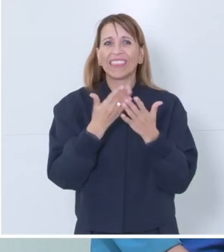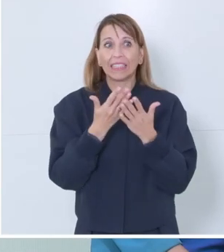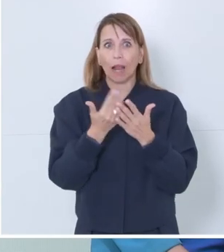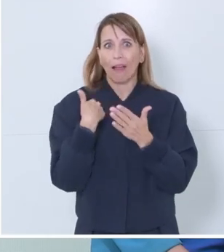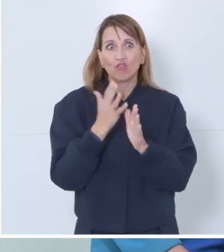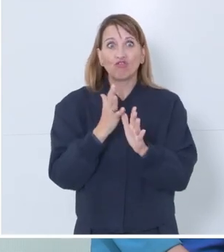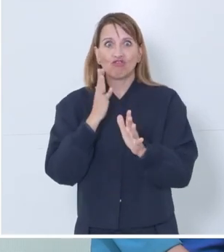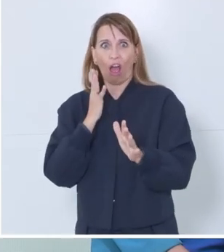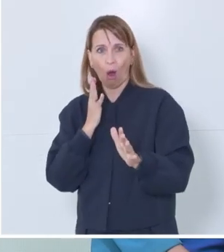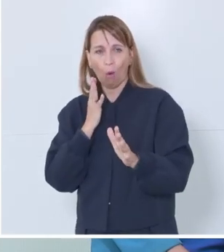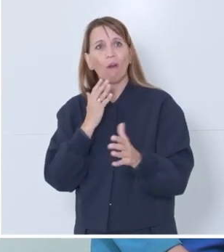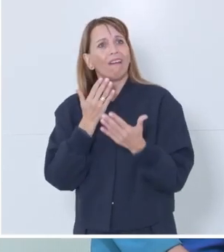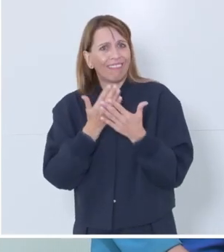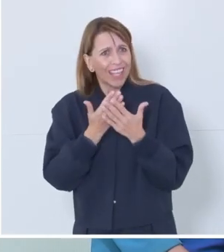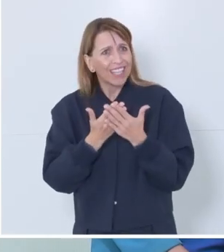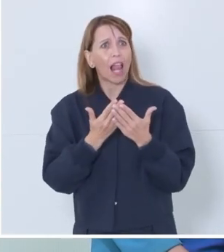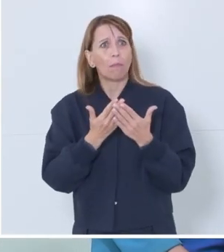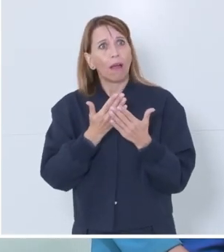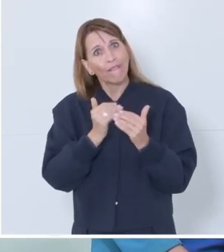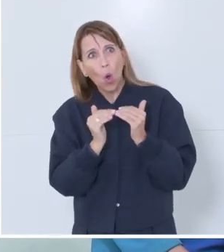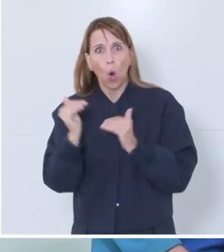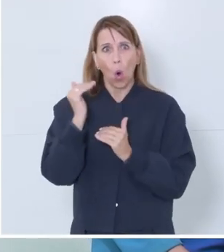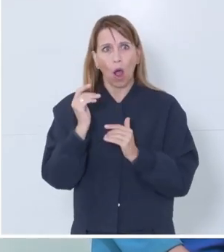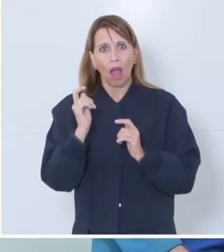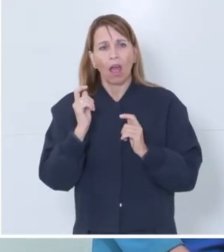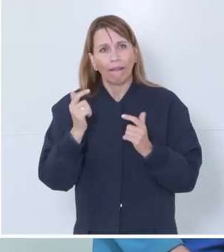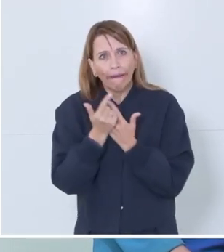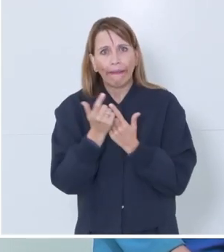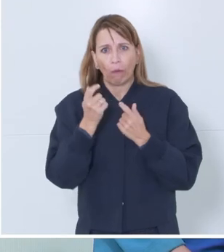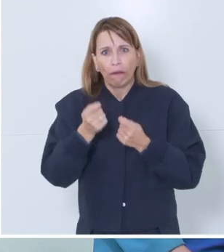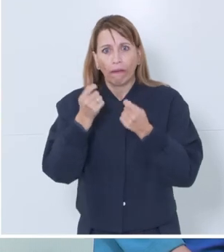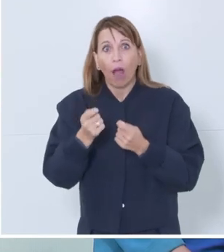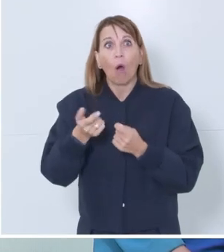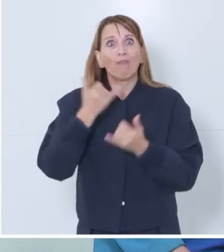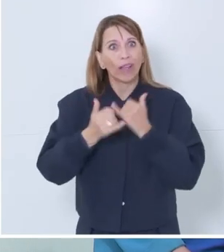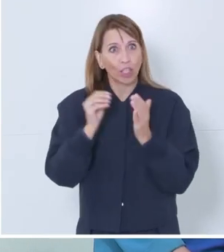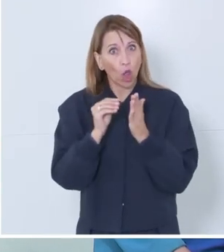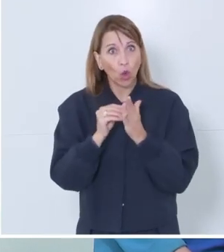sehr hohen Anzahl an Zivildienst-Erklärungen z.B eben auch noch im Vorjahr, wo eben dieser Stau,